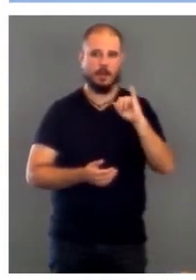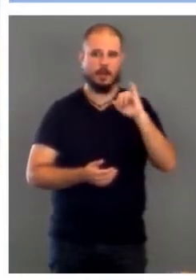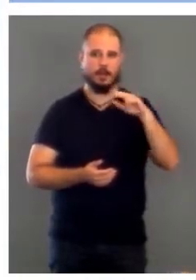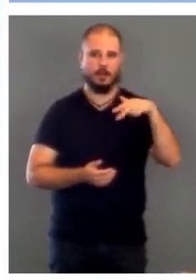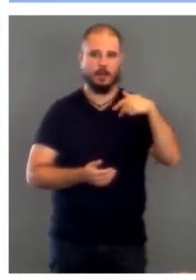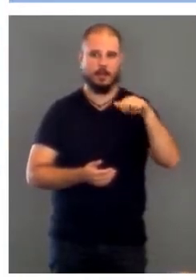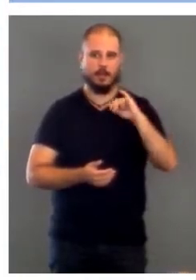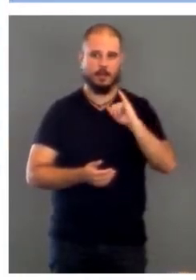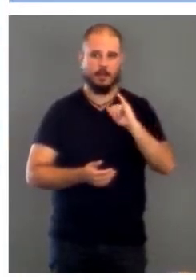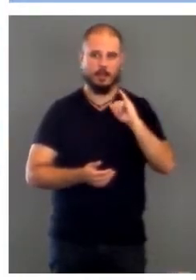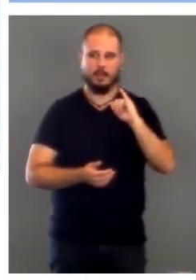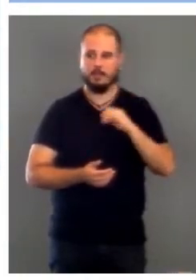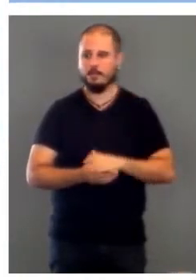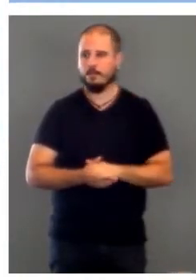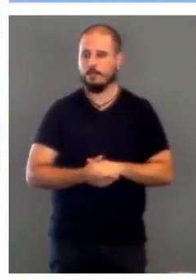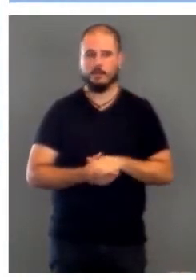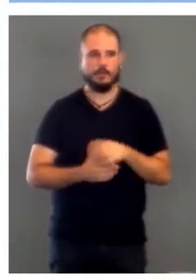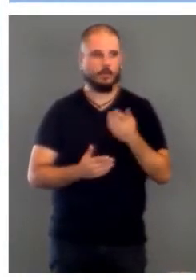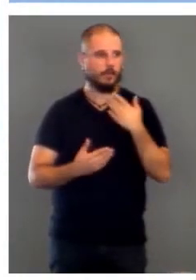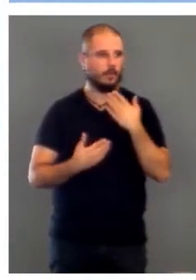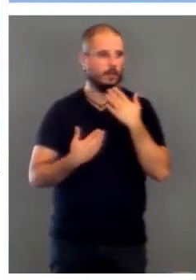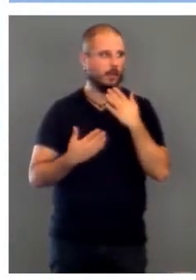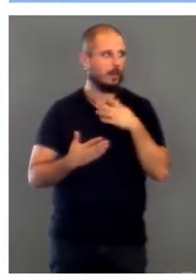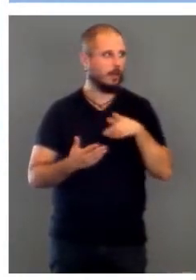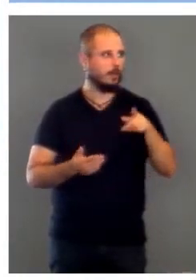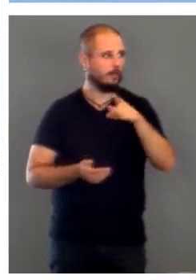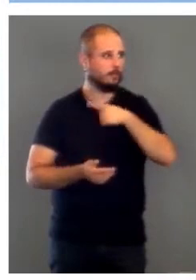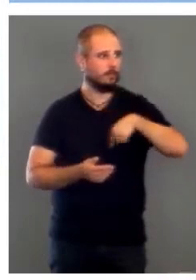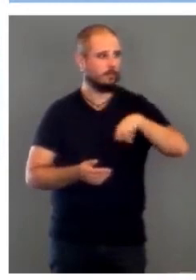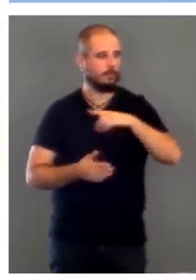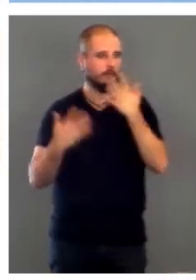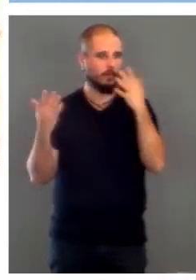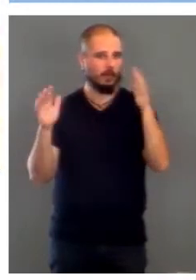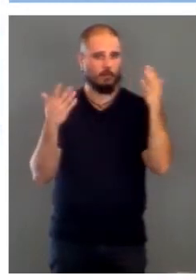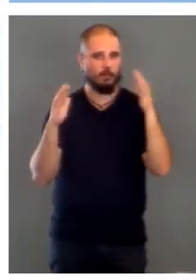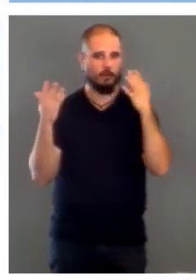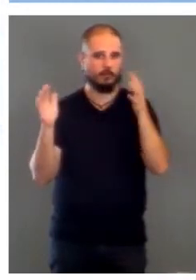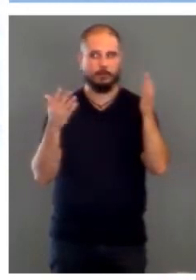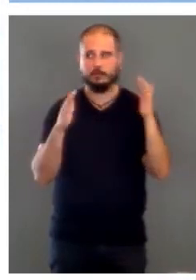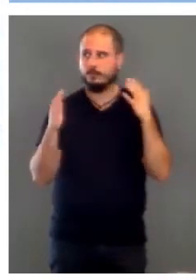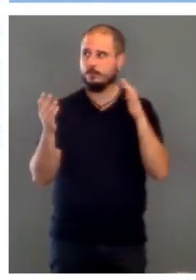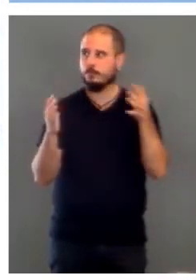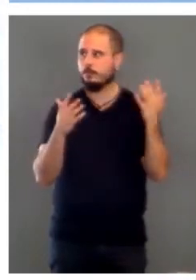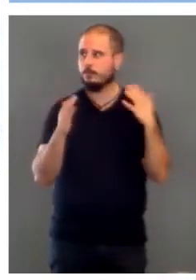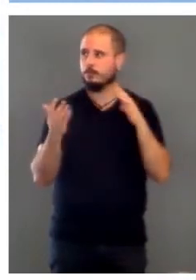Un aplauso por favor para todas las personas que se han que han sido candidatas